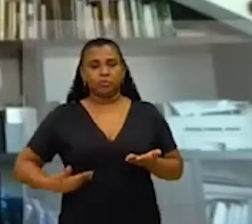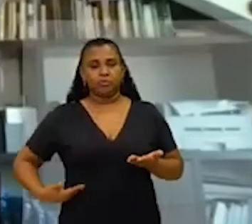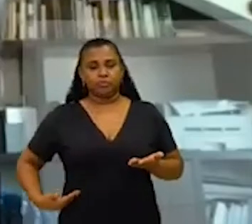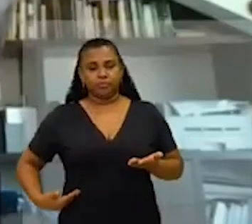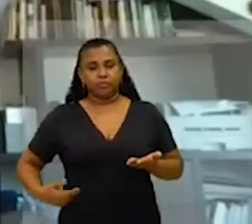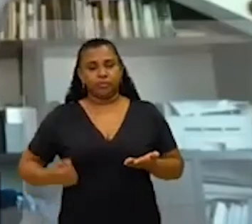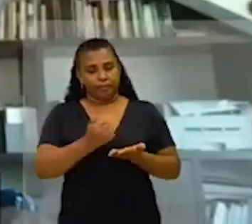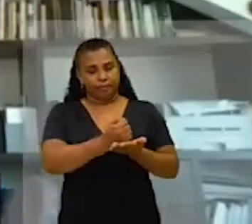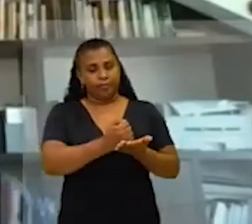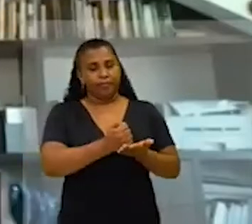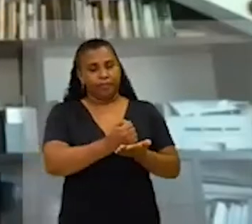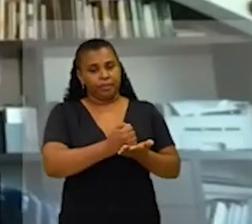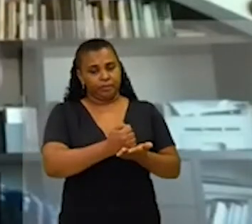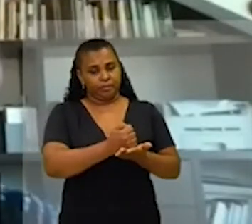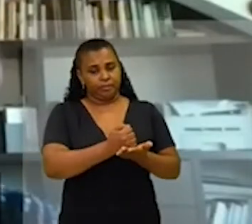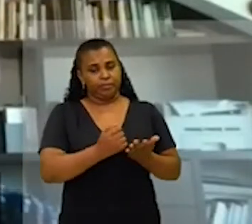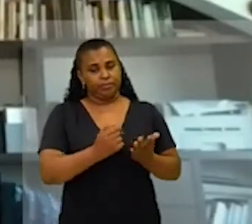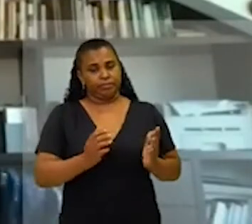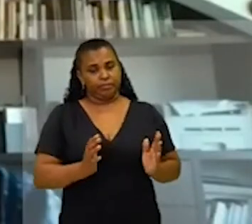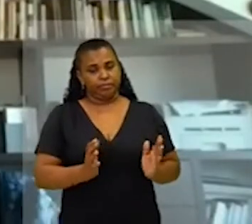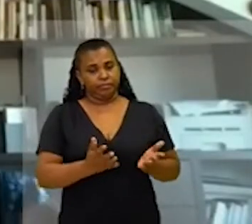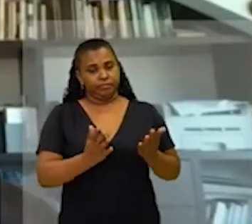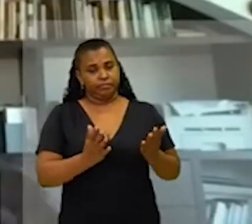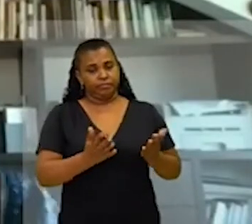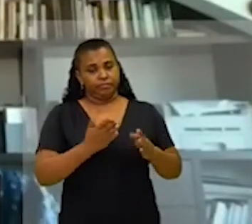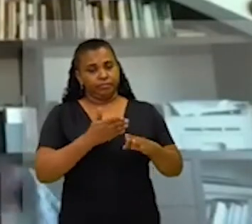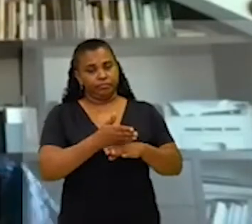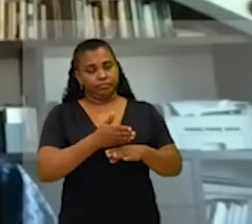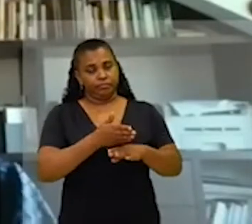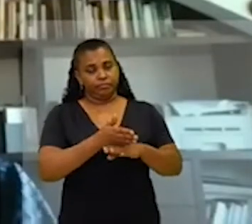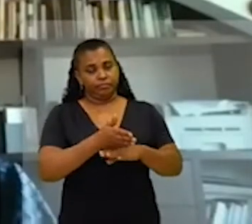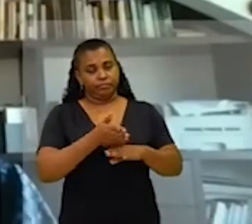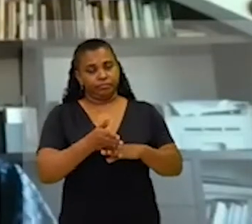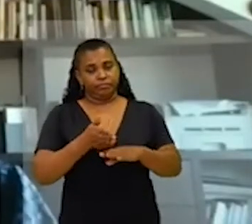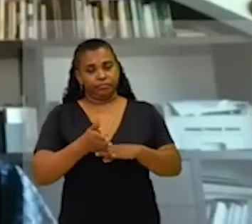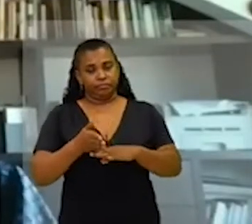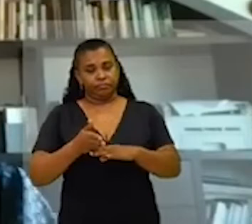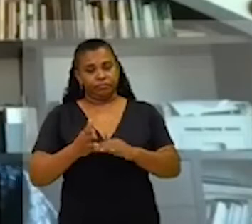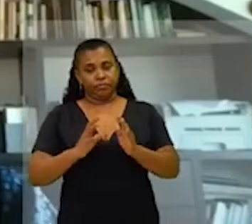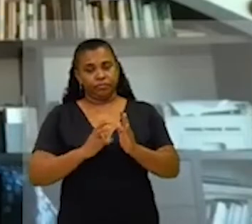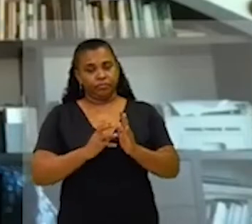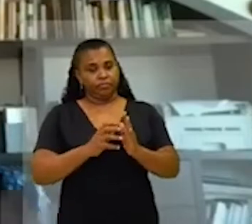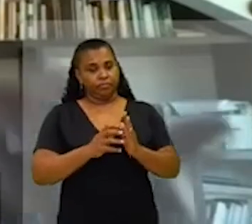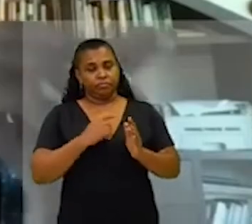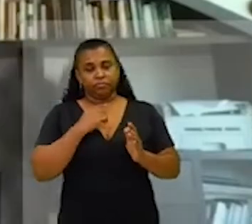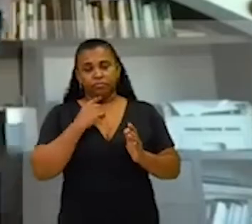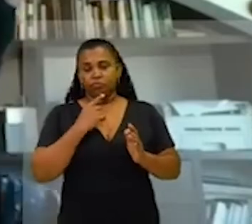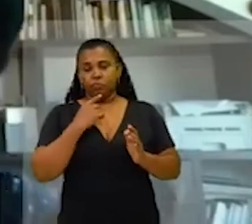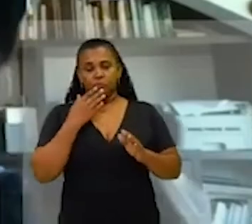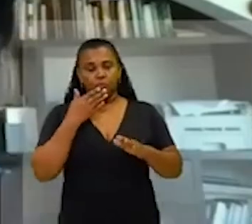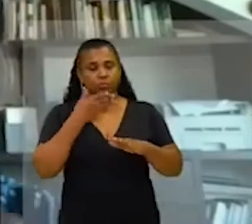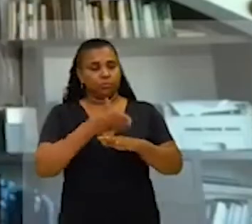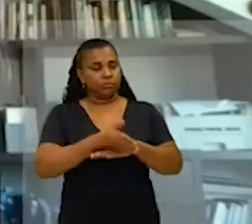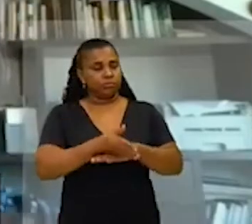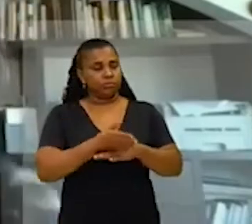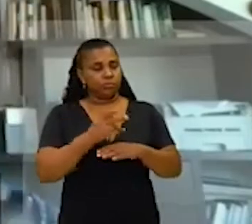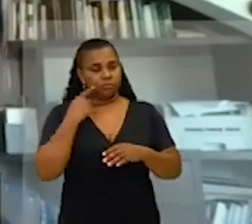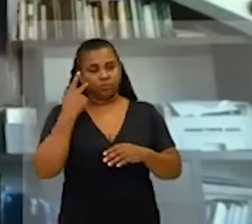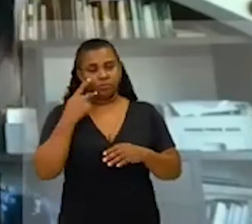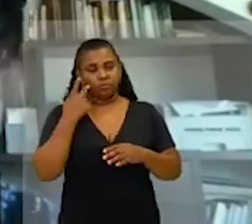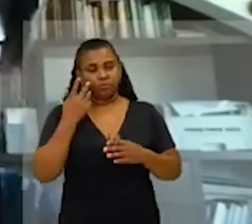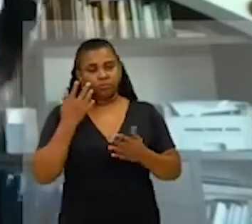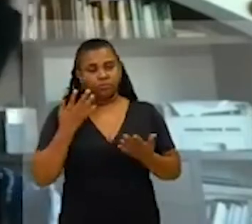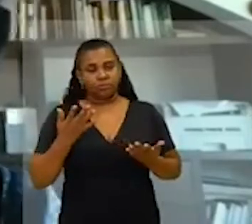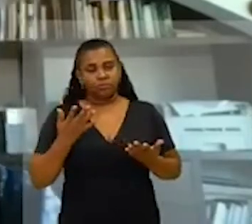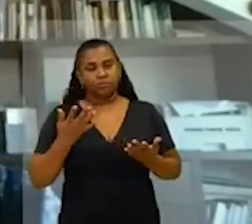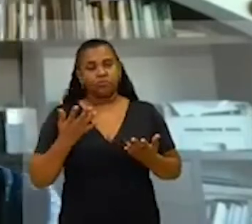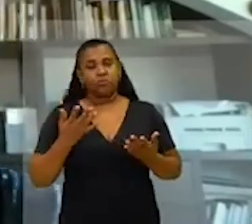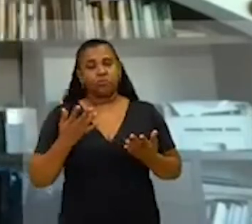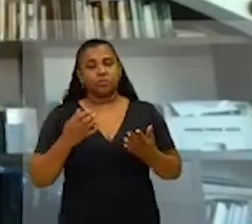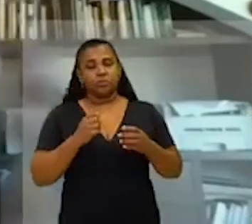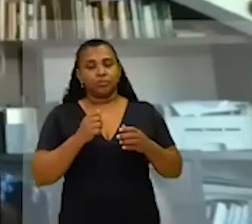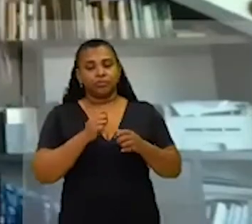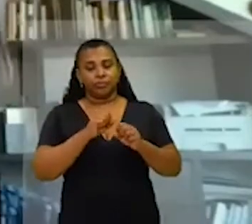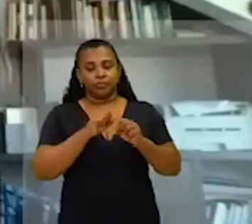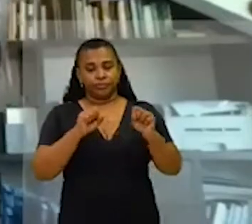para entrada de atores que não teriam condições de entrar no caso com um sistema já caracterizado por